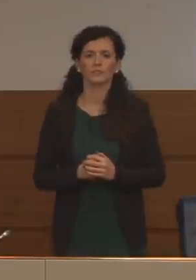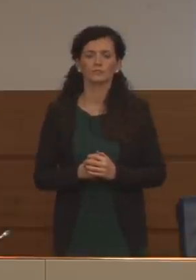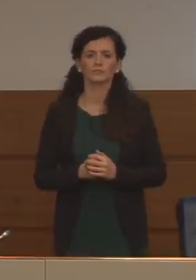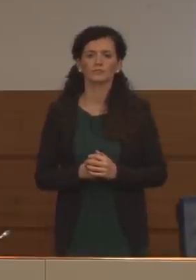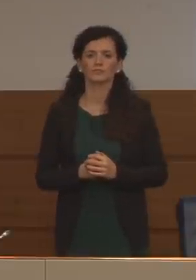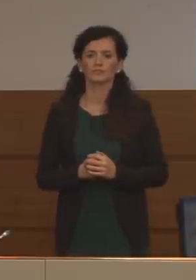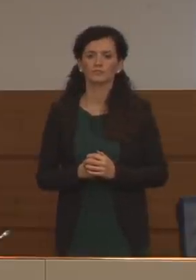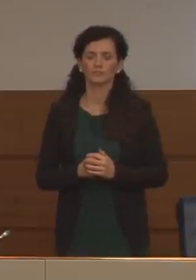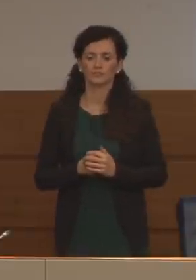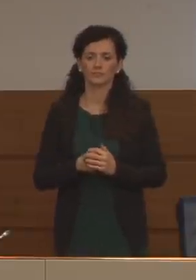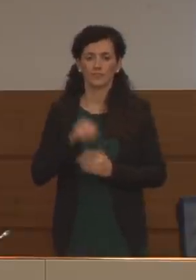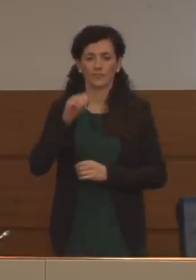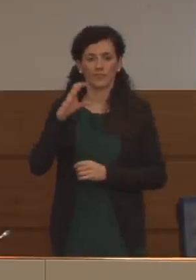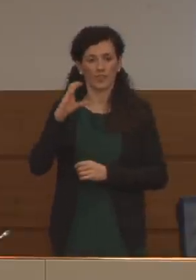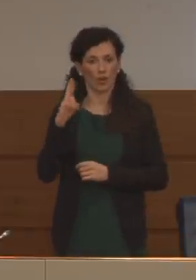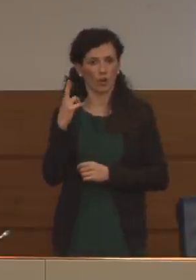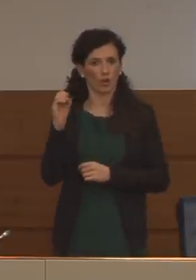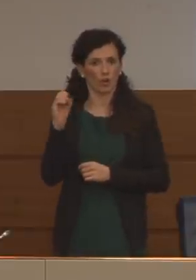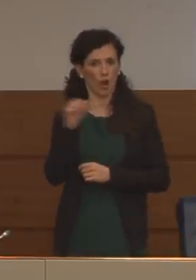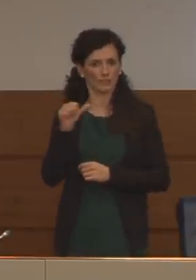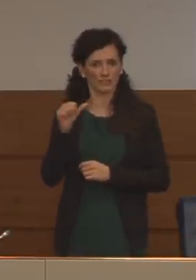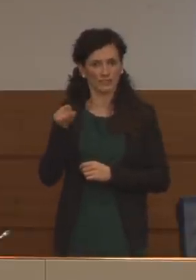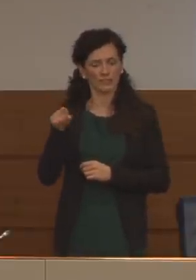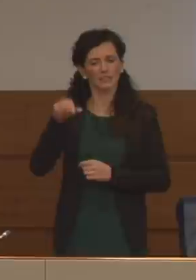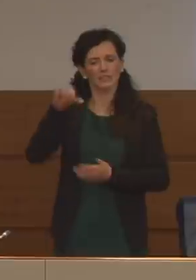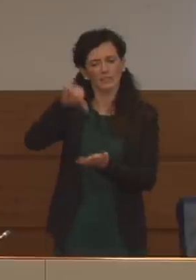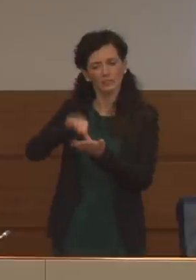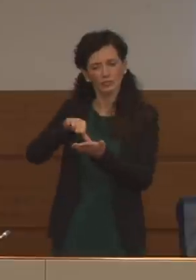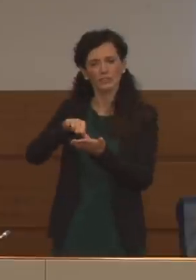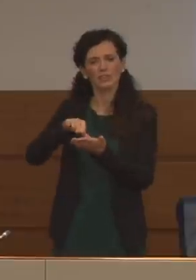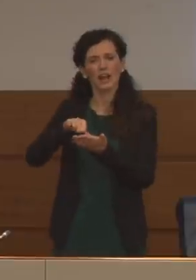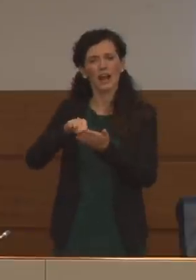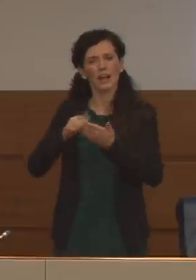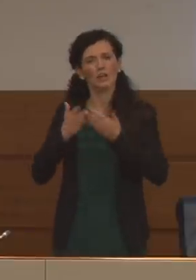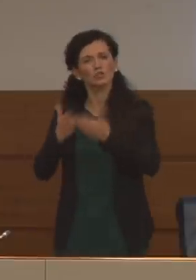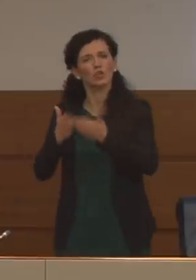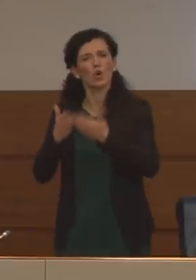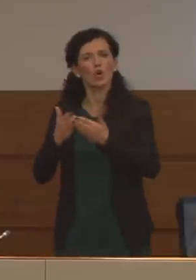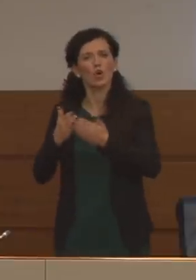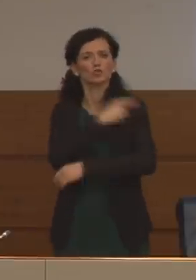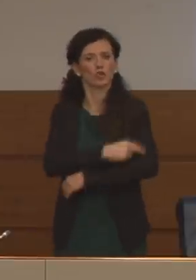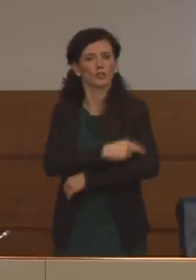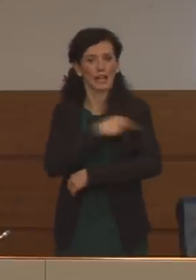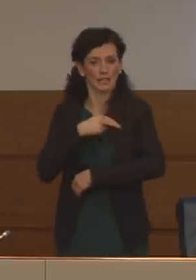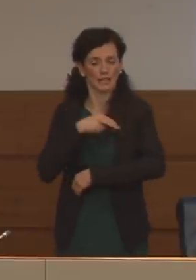CROSS della Centrale Remota di Soccorso Sanitario